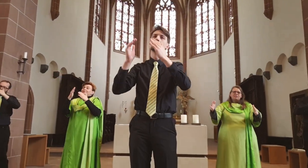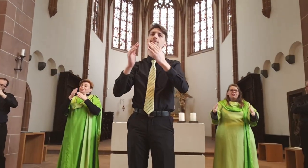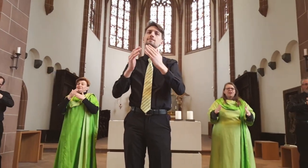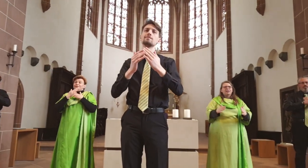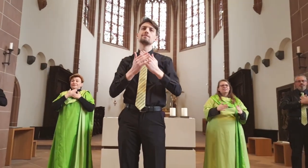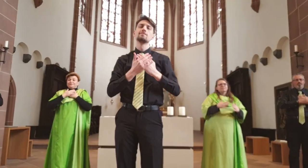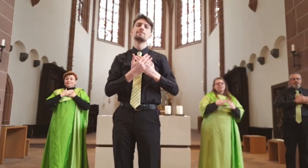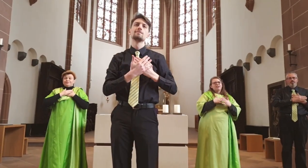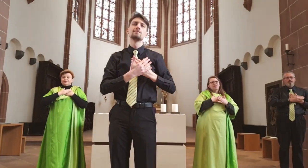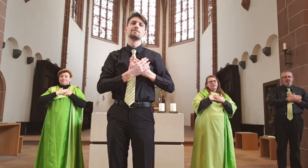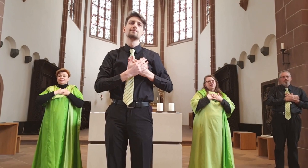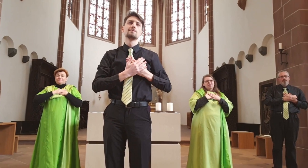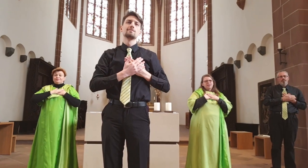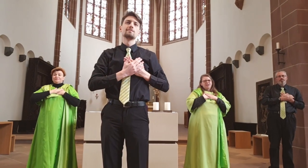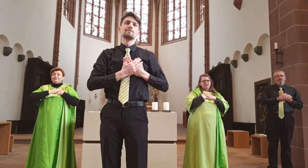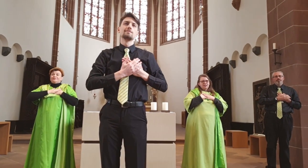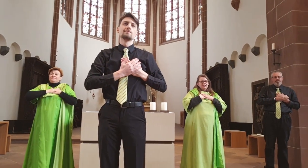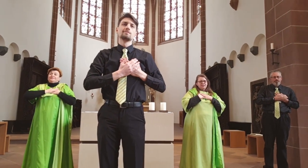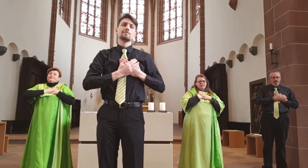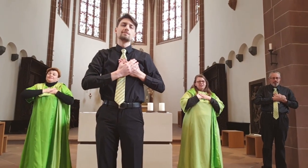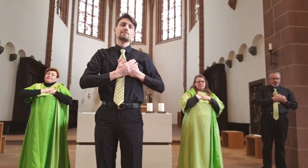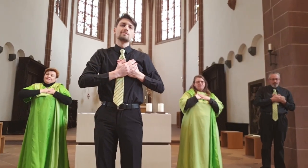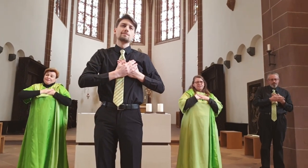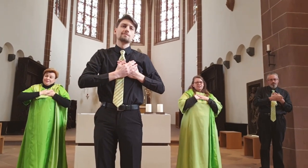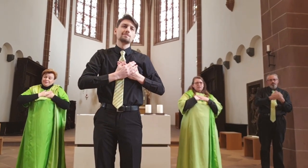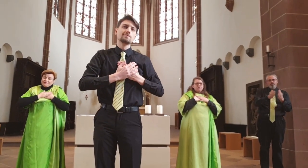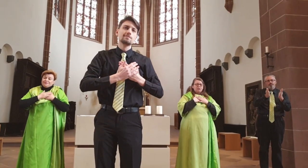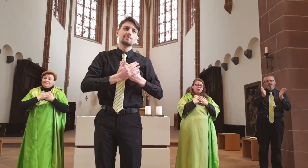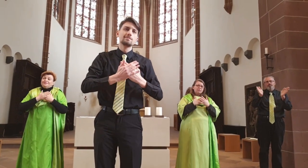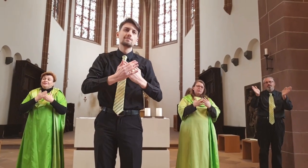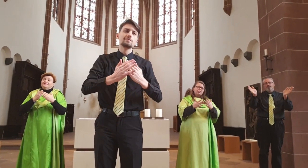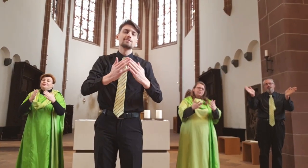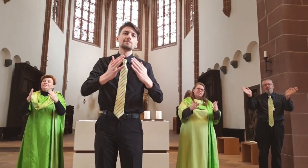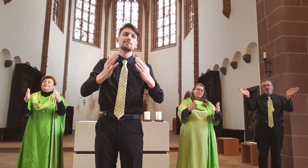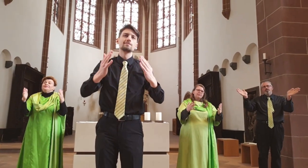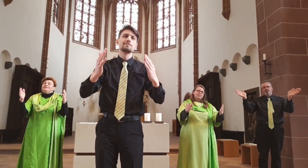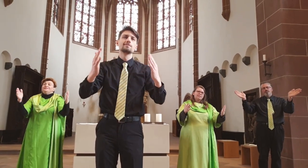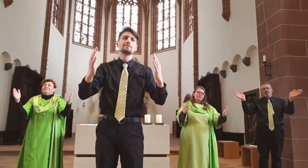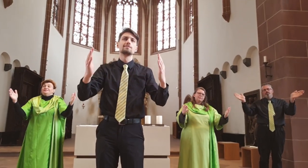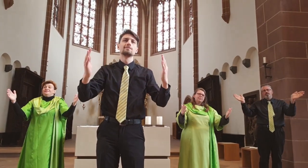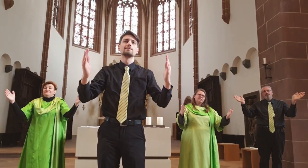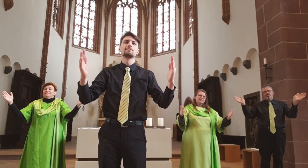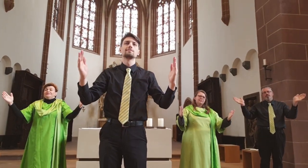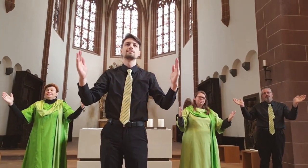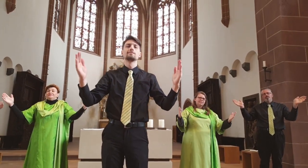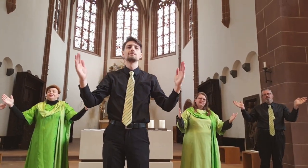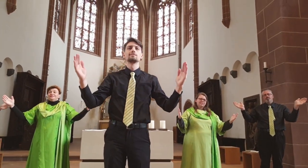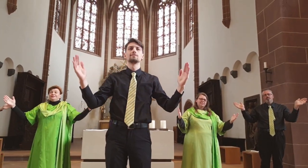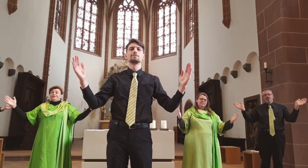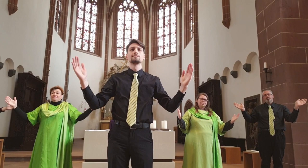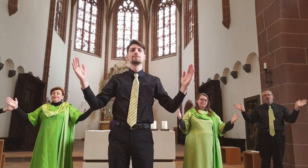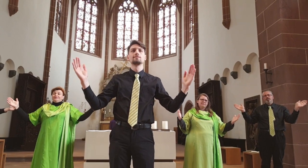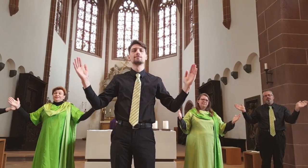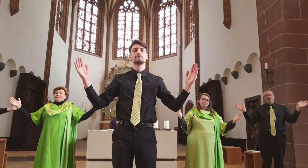Effata – öffne dich!